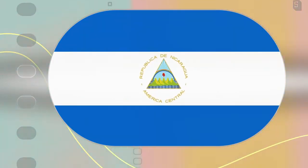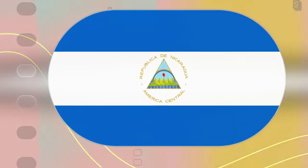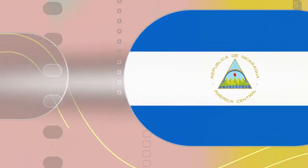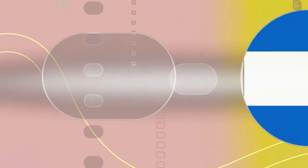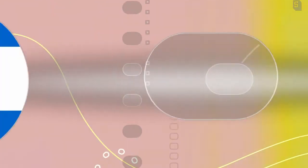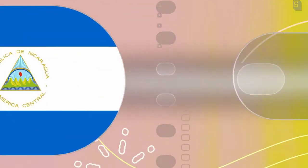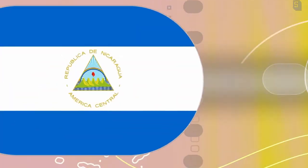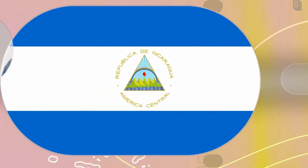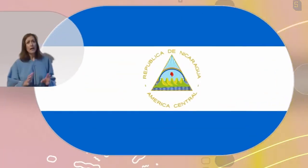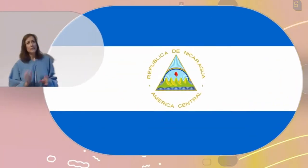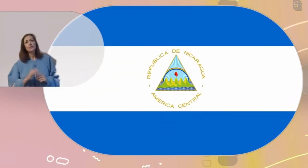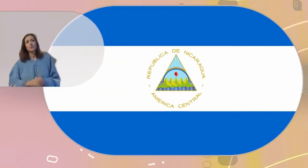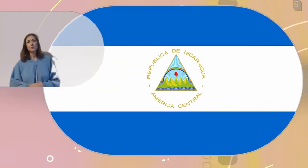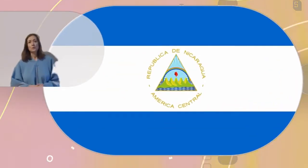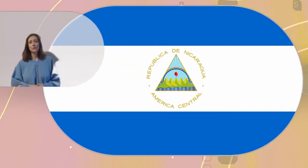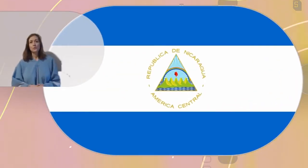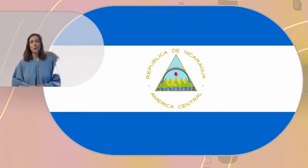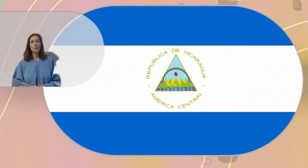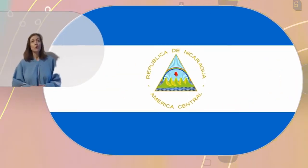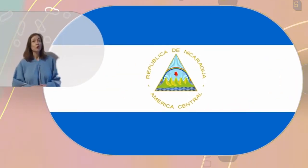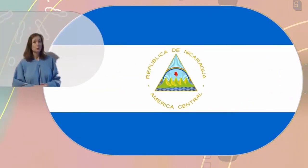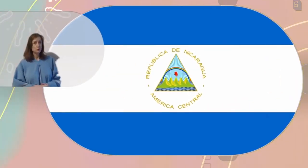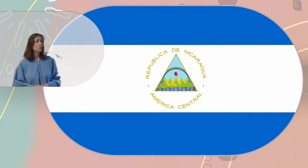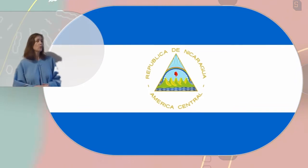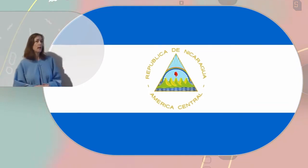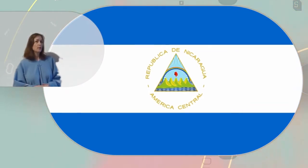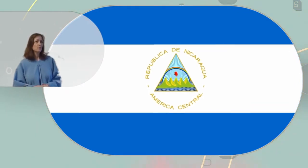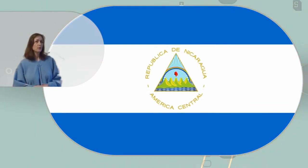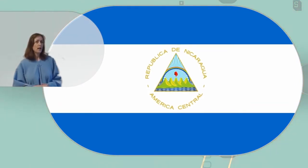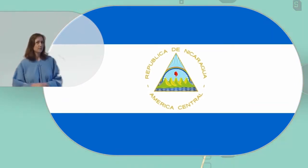dus veilig en het is nog niet over lopen dus een goede reden om te gaan